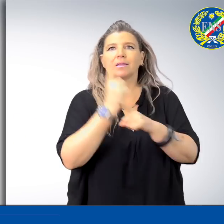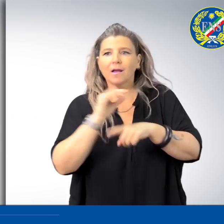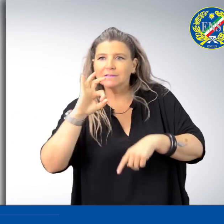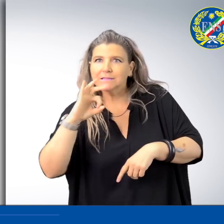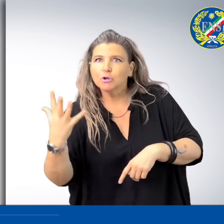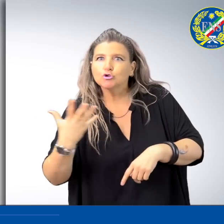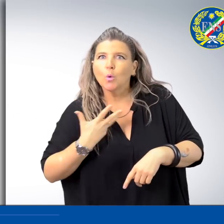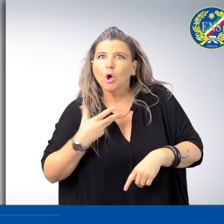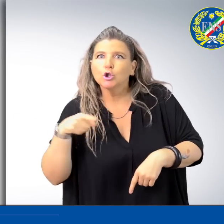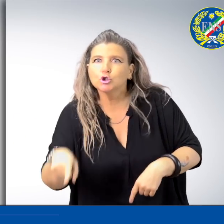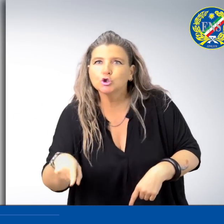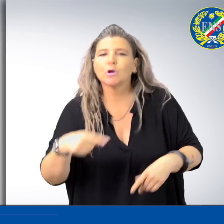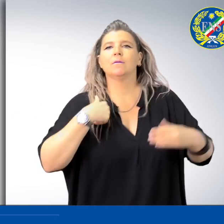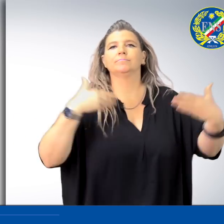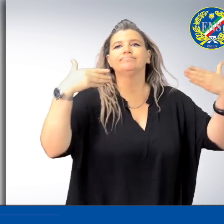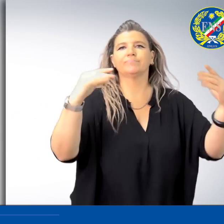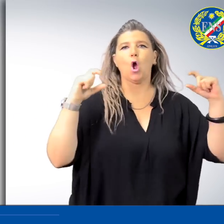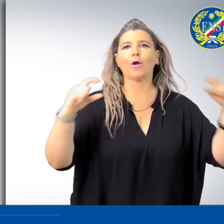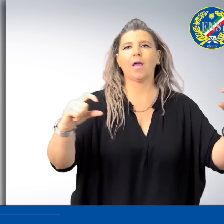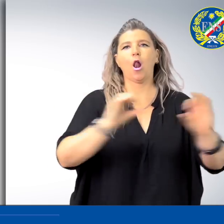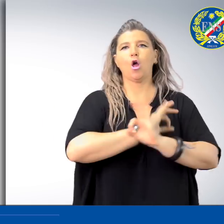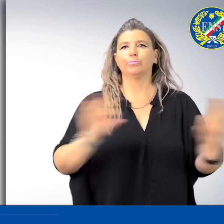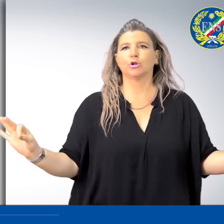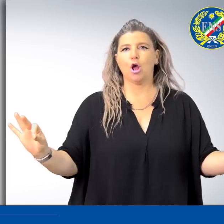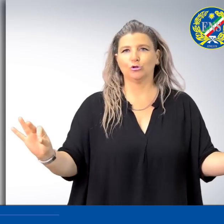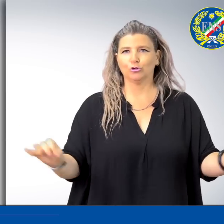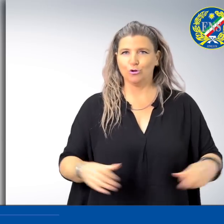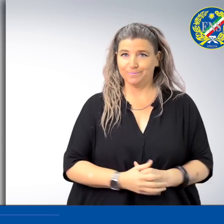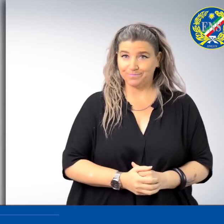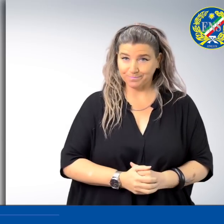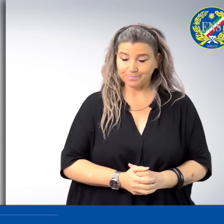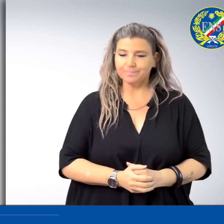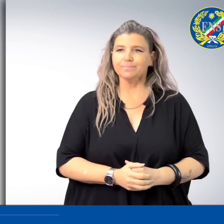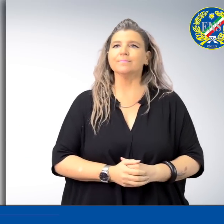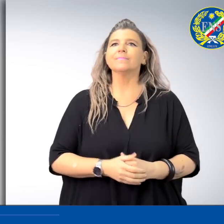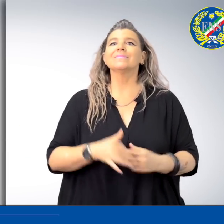dobbiamo mettere i dispositivi di visione degli angoli ciechi.